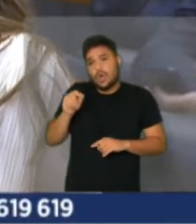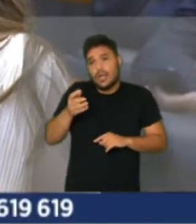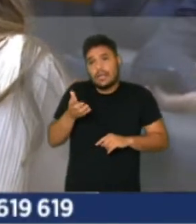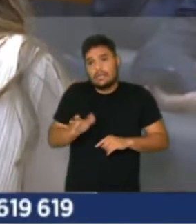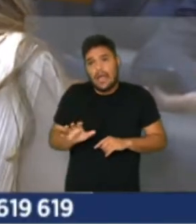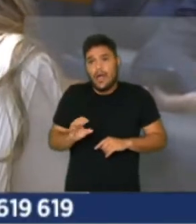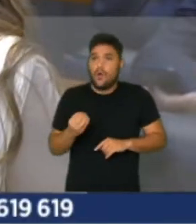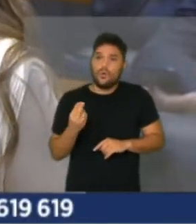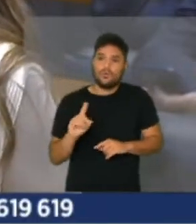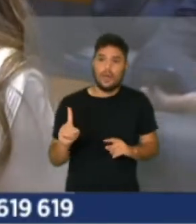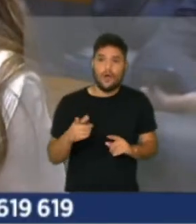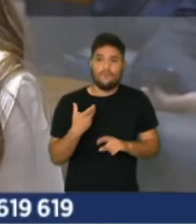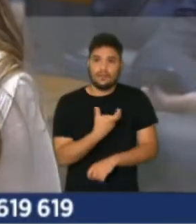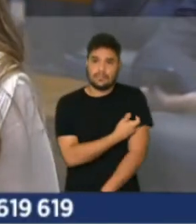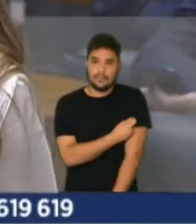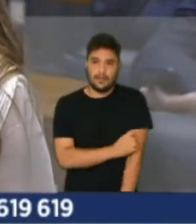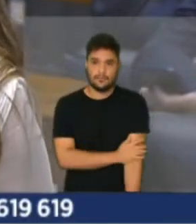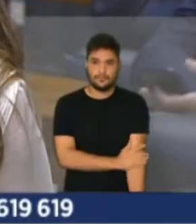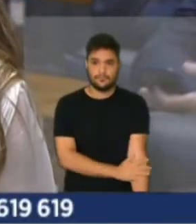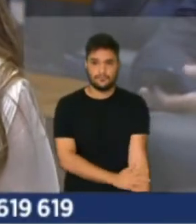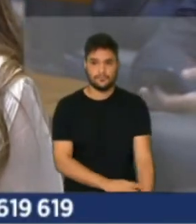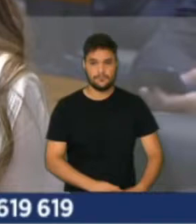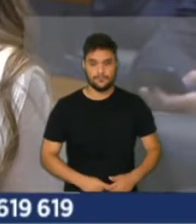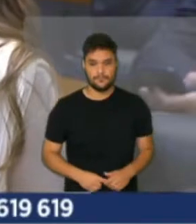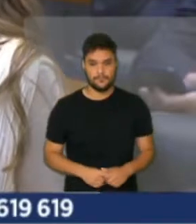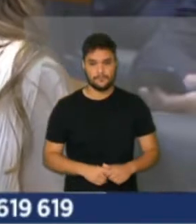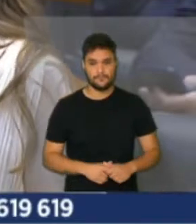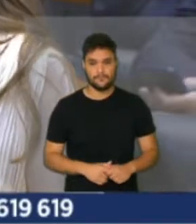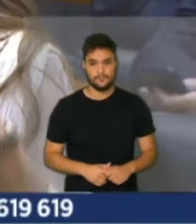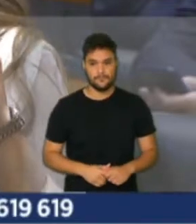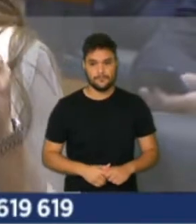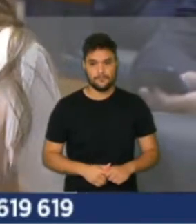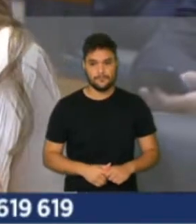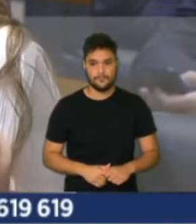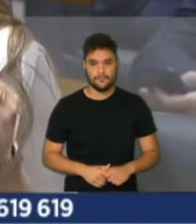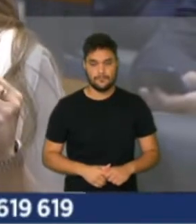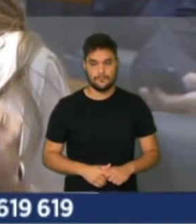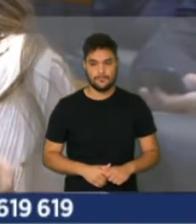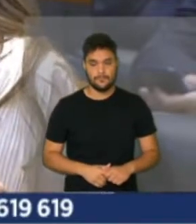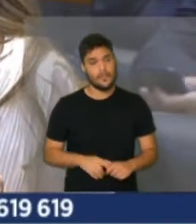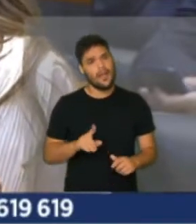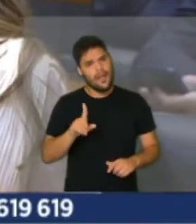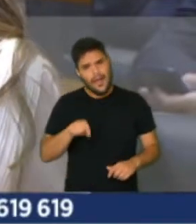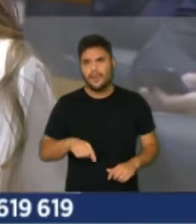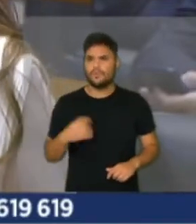IMUNIZAÇÃO. [INTERRUPÇÃO DO ÁUDIO]. [SOA A CAMPAINHA] ÉMUITO IMPORTANTE DIZER QUE HOJE 100% ESTÃO SENDO PAGOS PELO SETOR PRODUTIVO. QUANDO A GENTE FALA